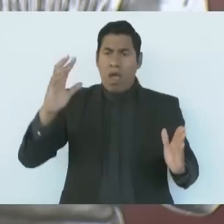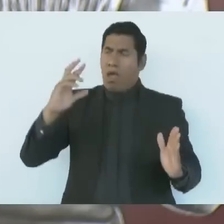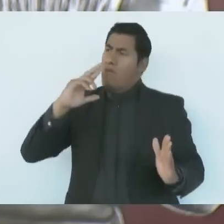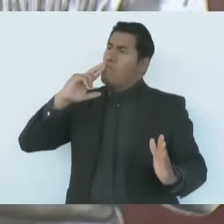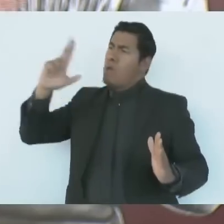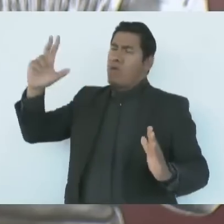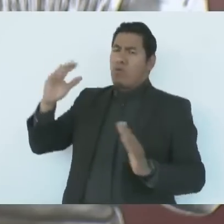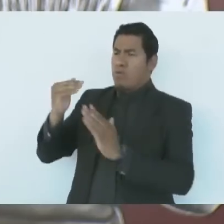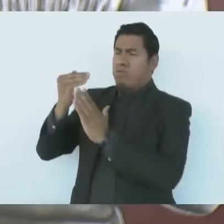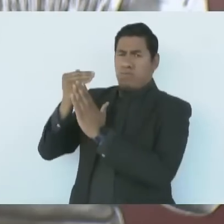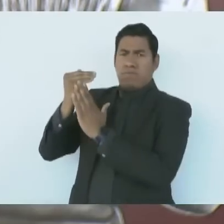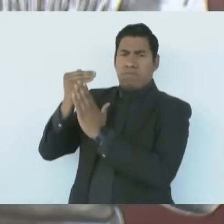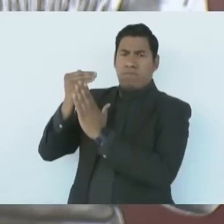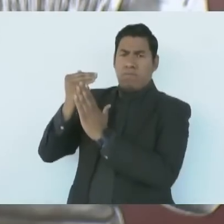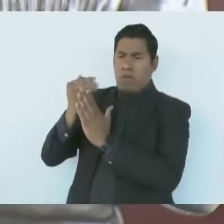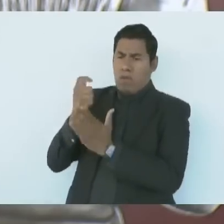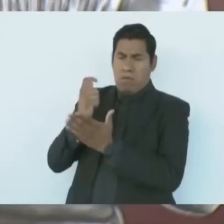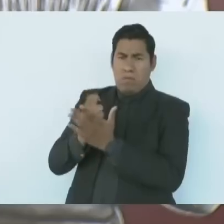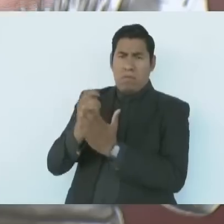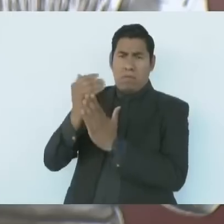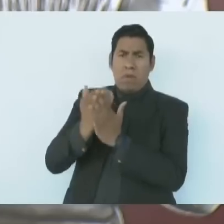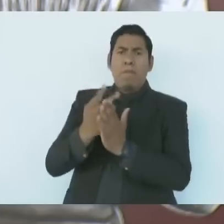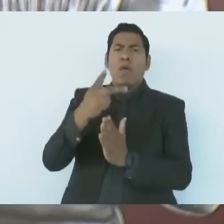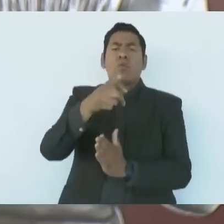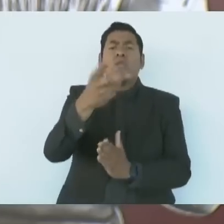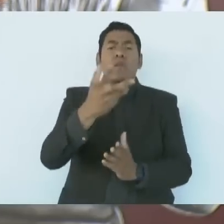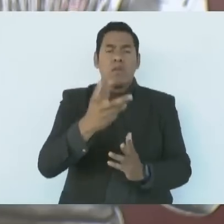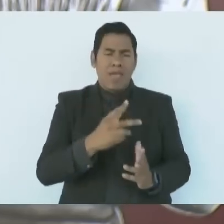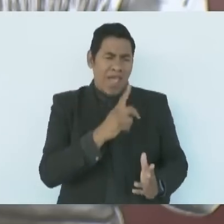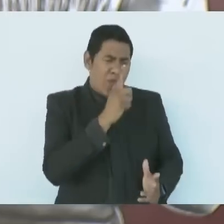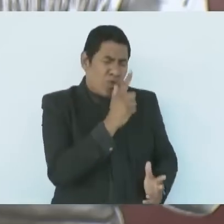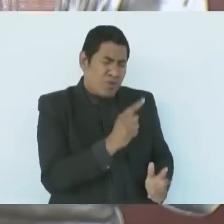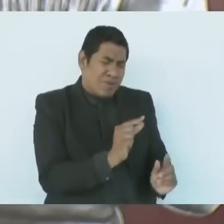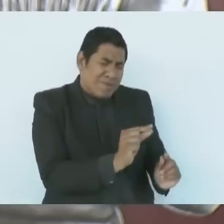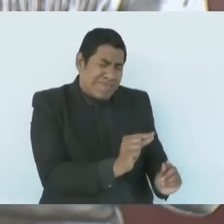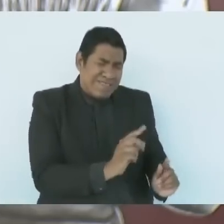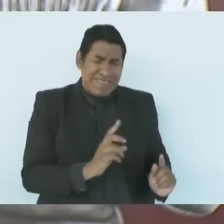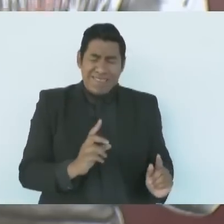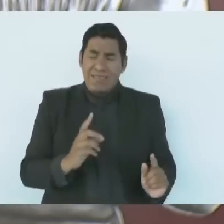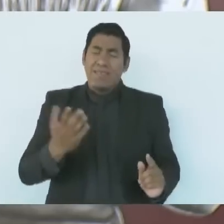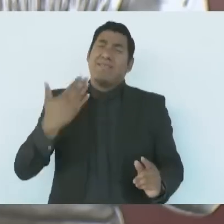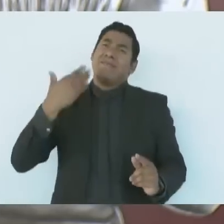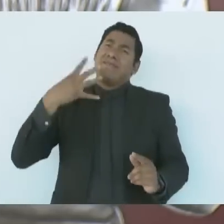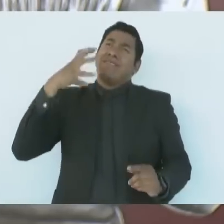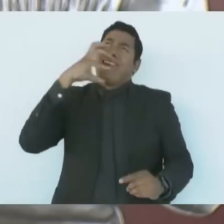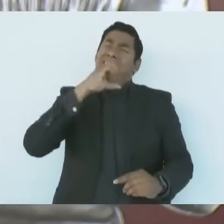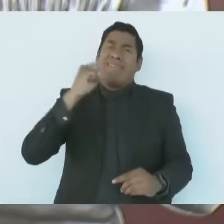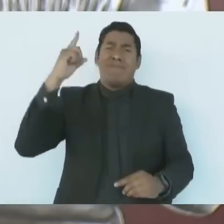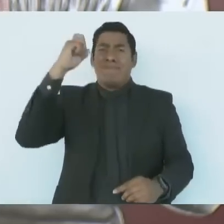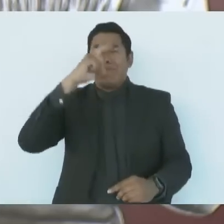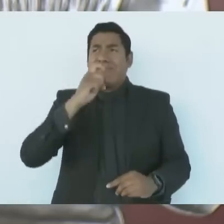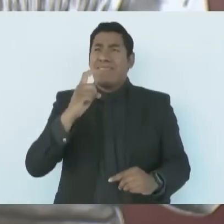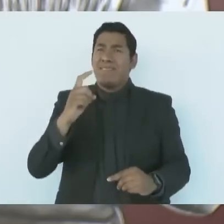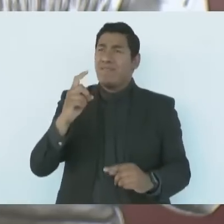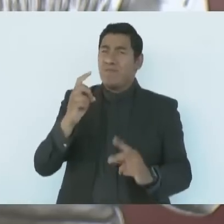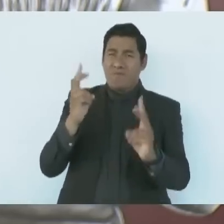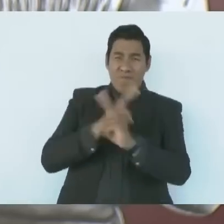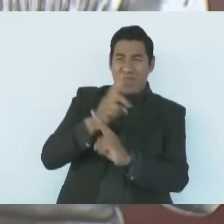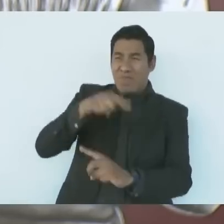a Costa de apagar el aire acondicionado o el ventilador no se van a instalar este año